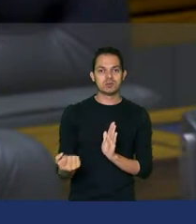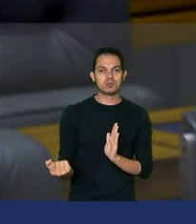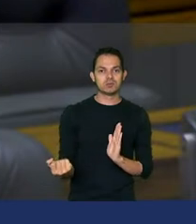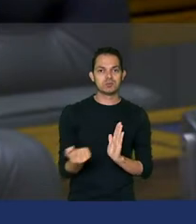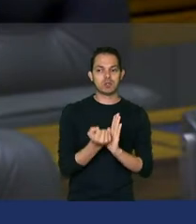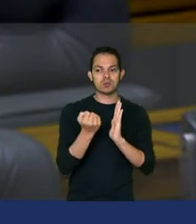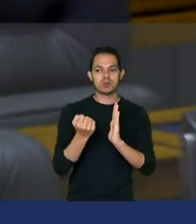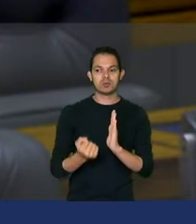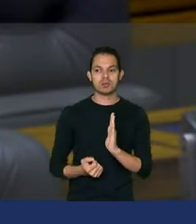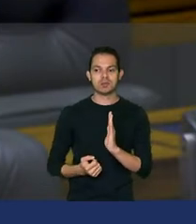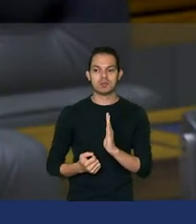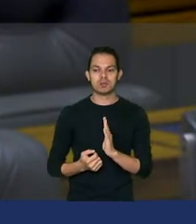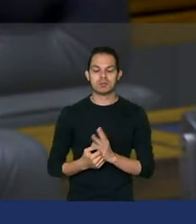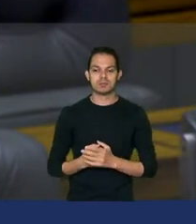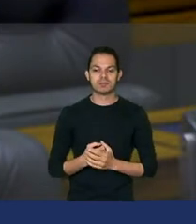UMA CARGA TRIBUTÁRIA MAIOR. E